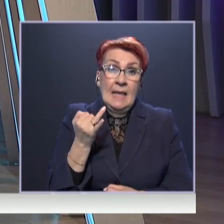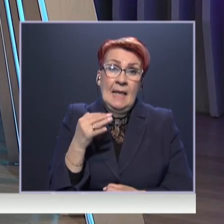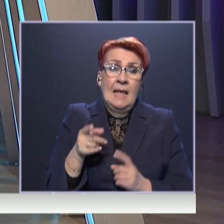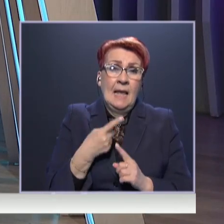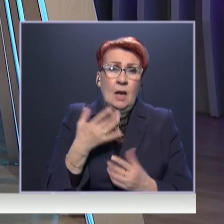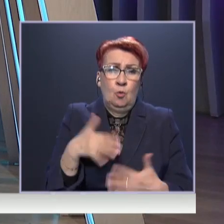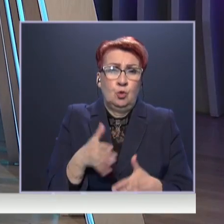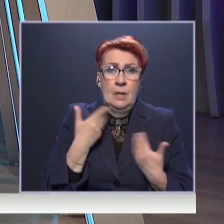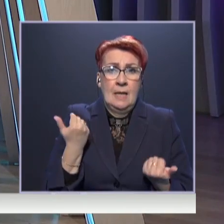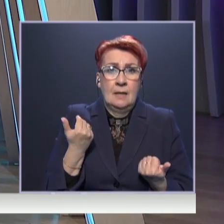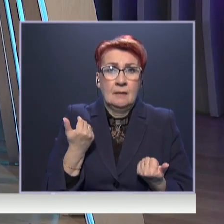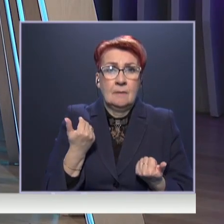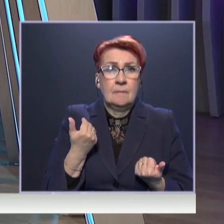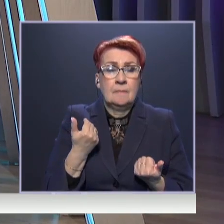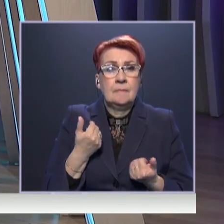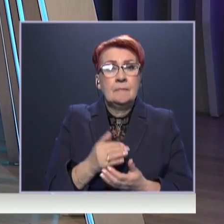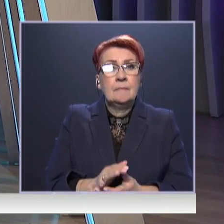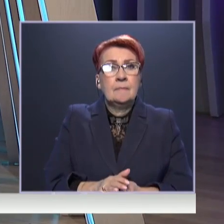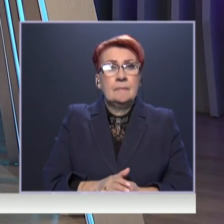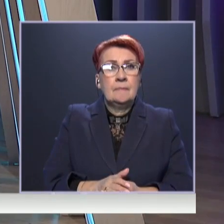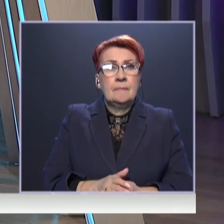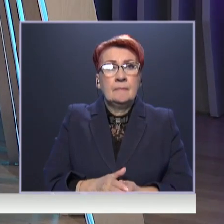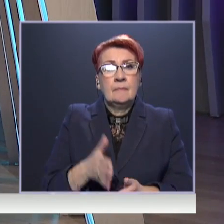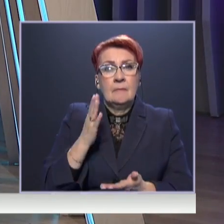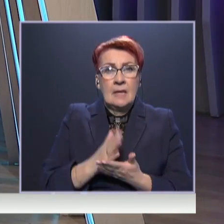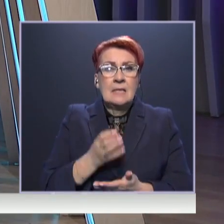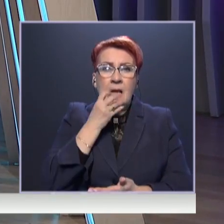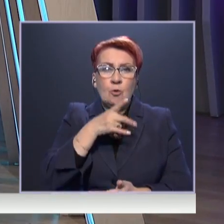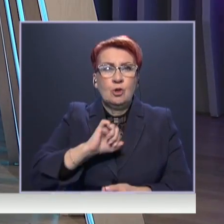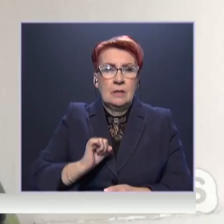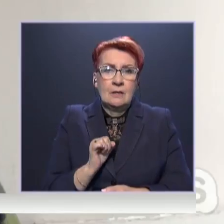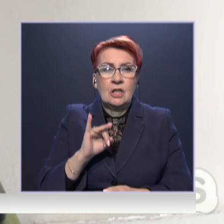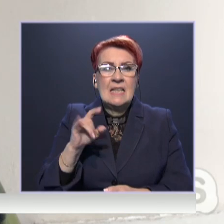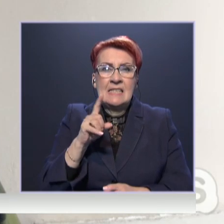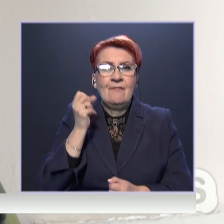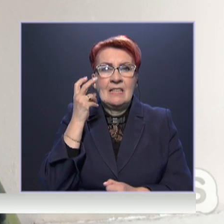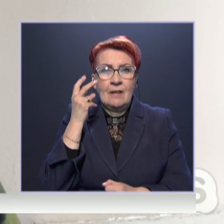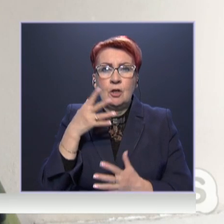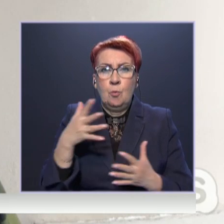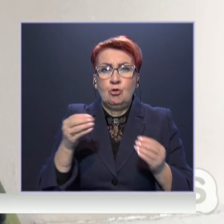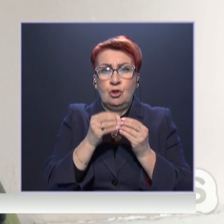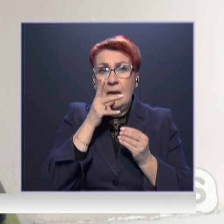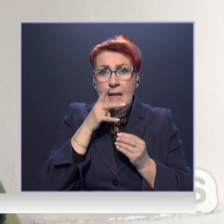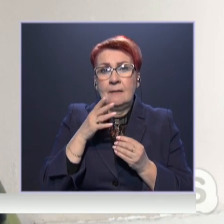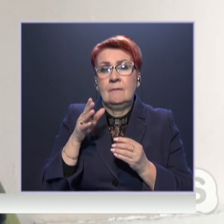по поводу русофобии У меня есть очень хороший мой товарищ он из Владивостока уже более 10 лет здесь Проживает